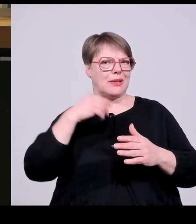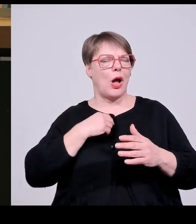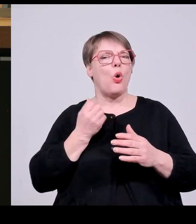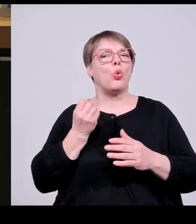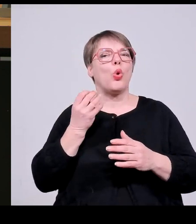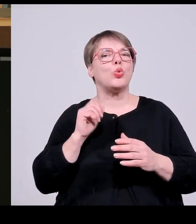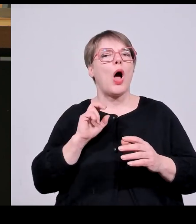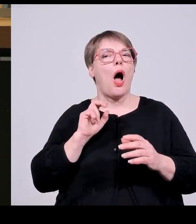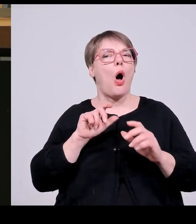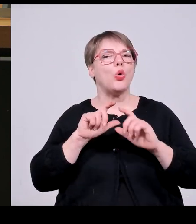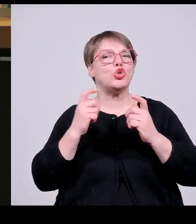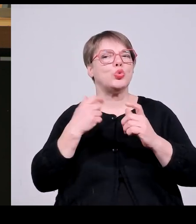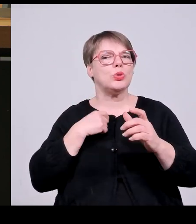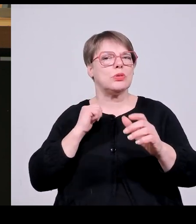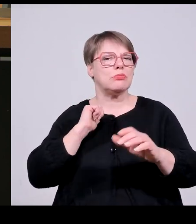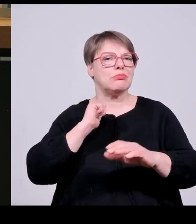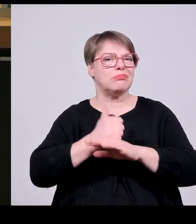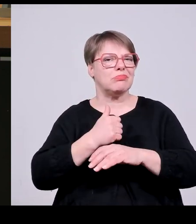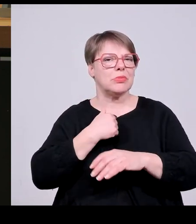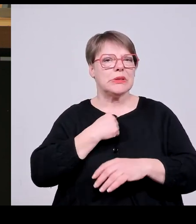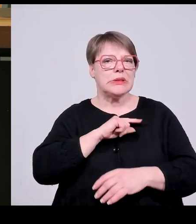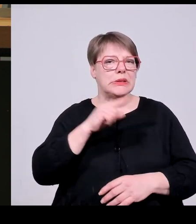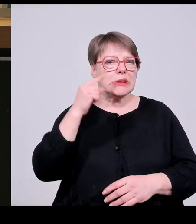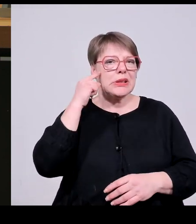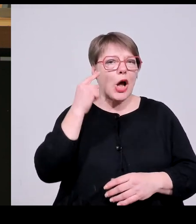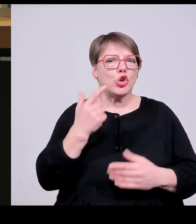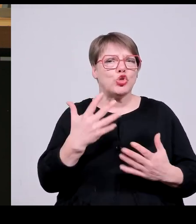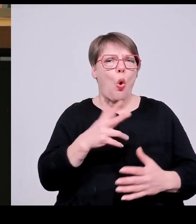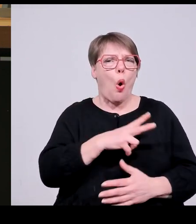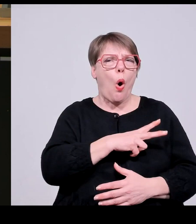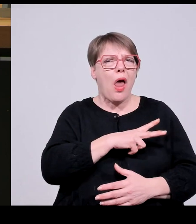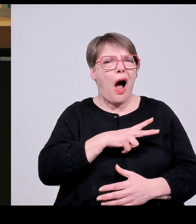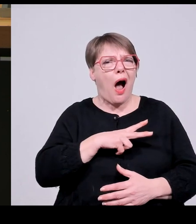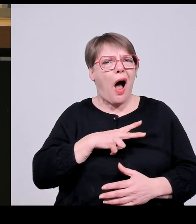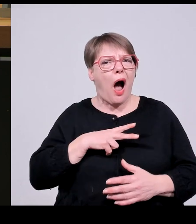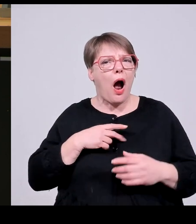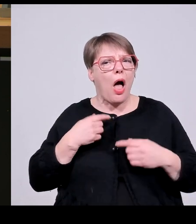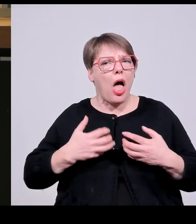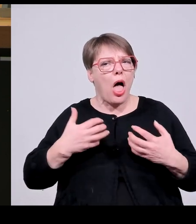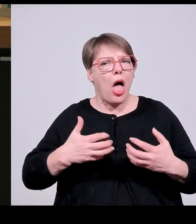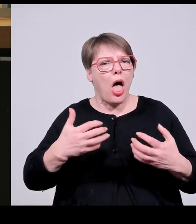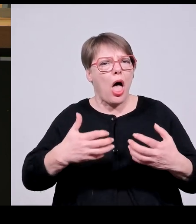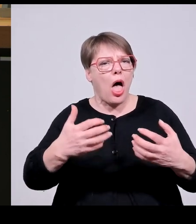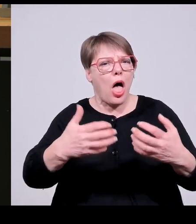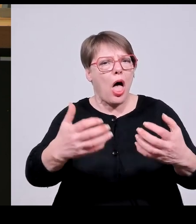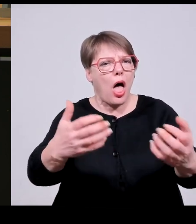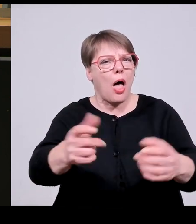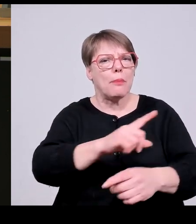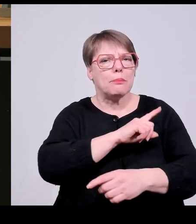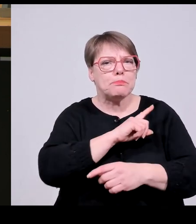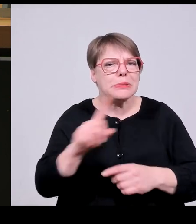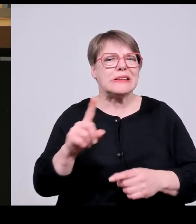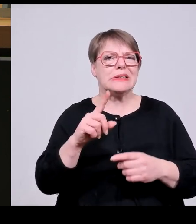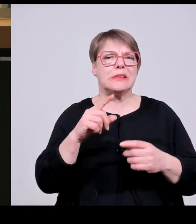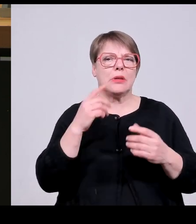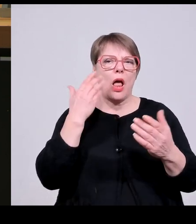Berlin mit dem heutigen Antrag für ein Bibliotheksgesetz dazu, kulturelle Teilhabe und niedrigschwelligen Zugang zu